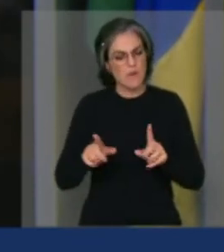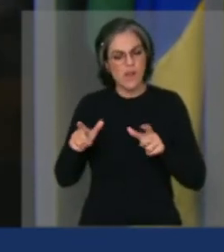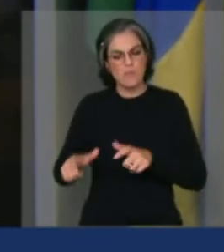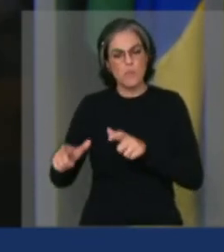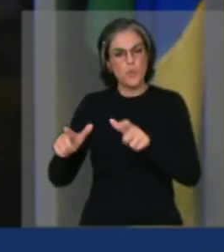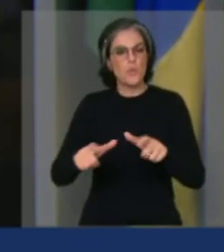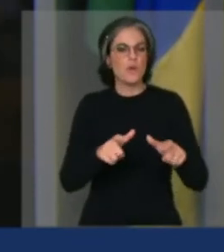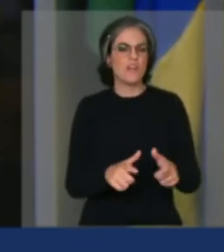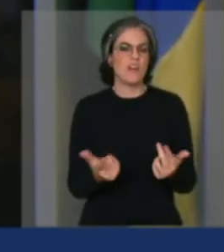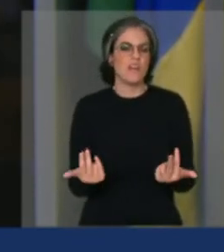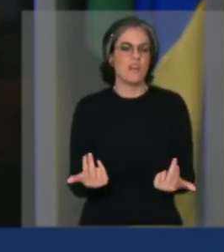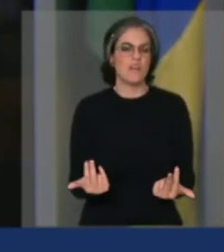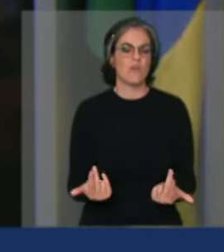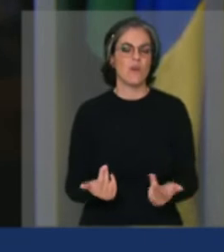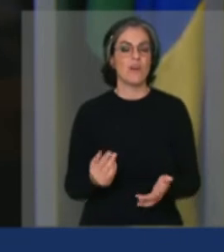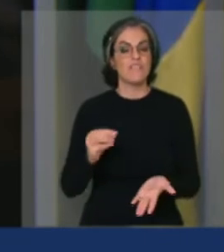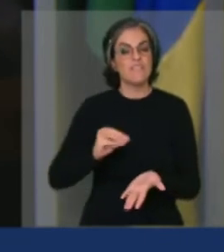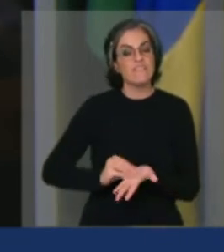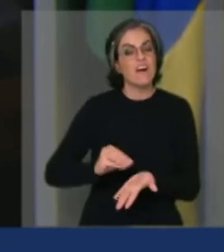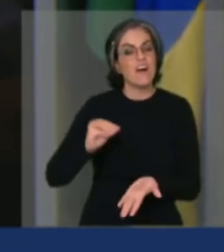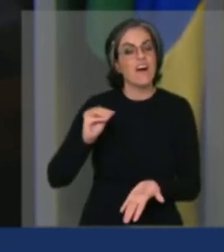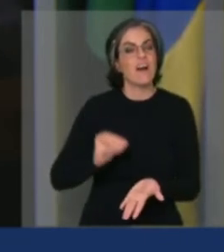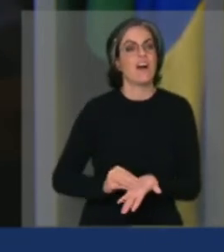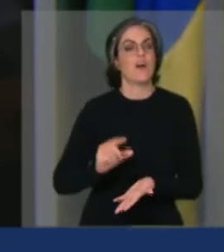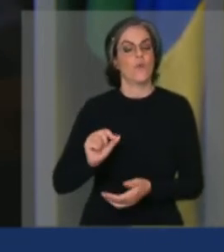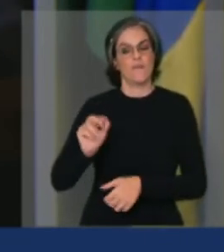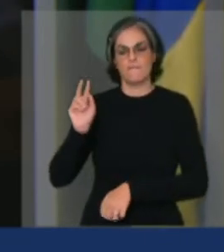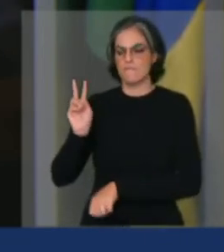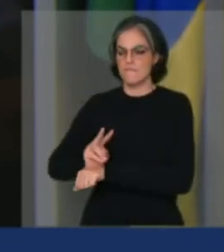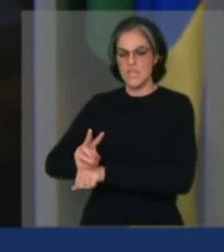NOS ÚLTIMOS ANOS, E PM A ÁREA ESBURACADA, POR CAUSA DE JUSTAMENTE UMA FISCALIZAÇÃO